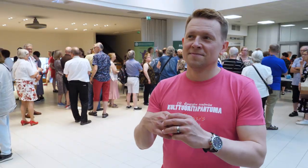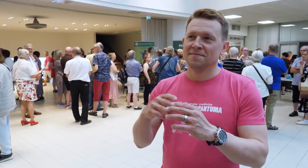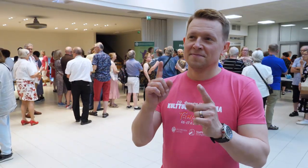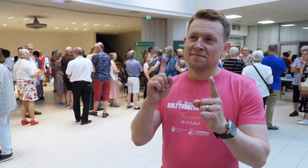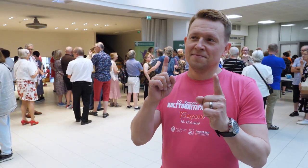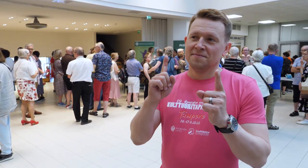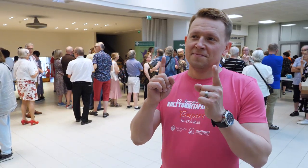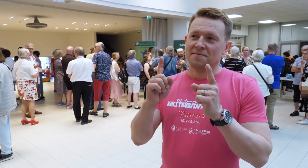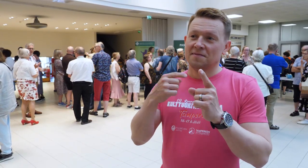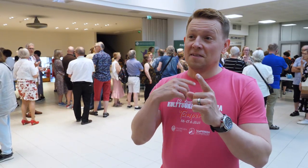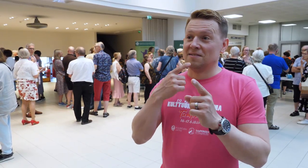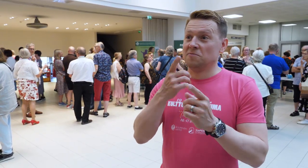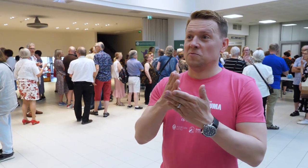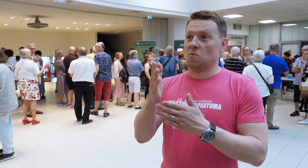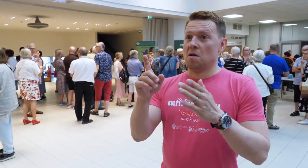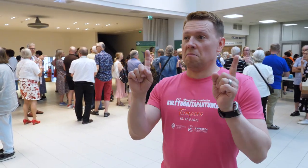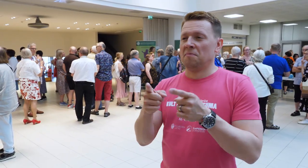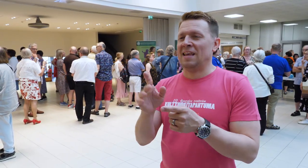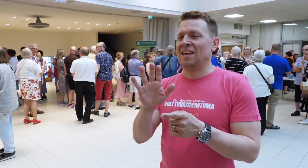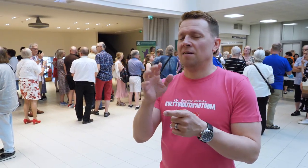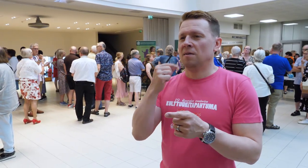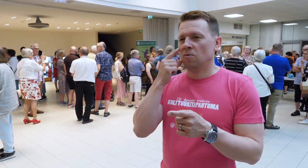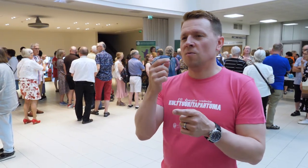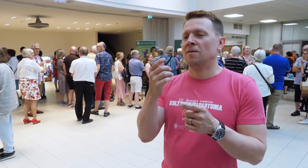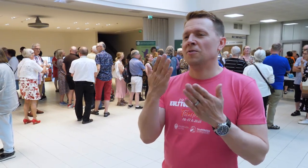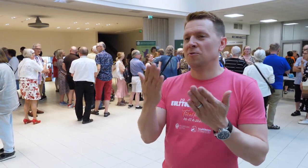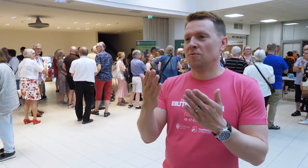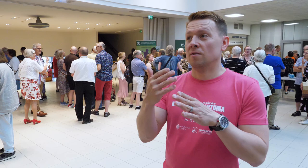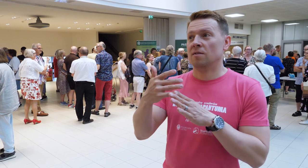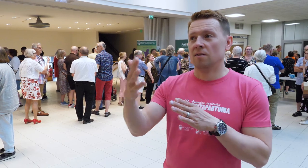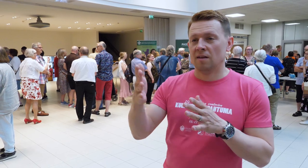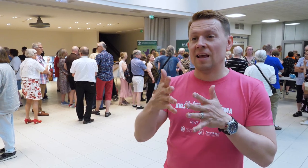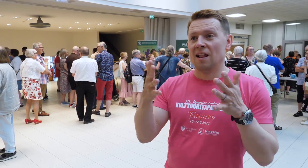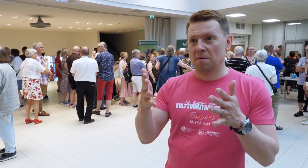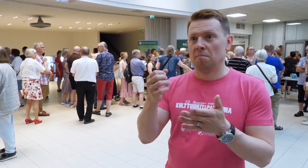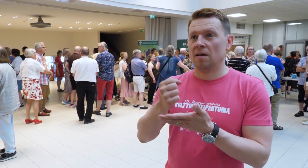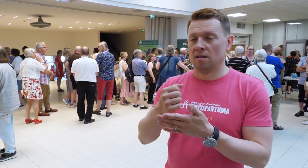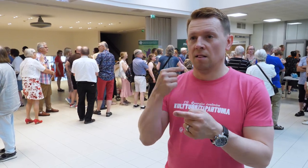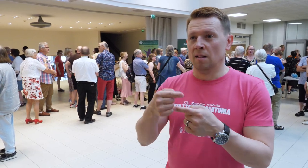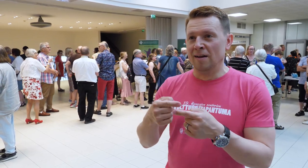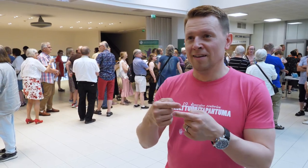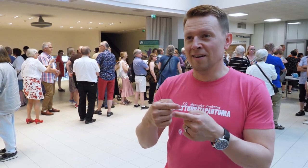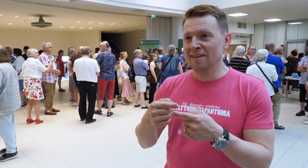Luulen, että tästä lähtien esiintymispäätökset tullaan tekemään - lähempänä tapahtumaa kuin aiemmin.